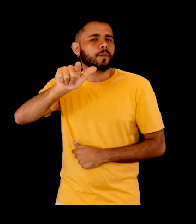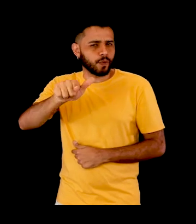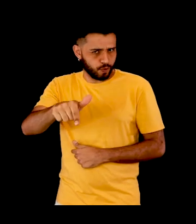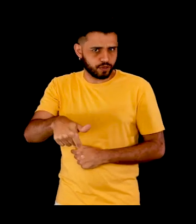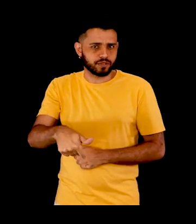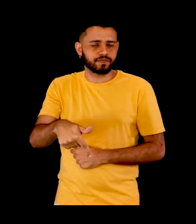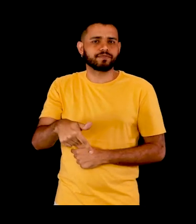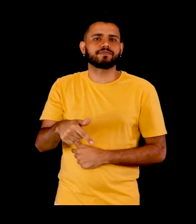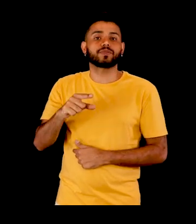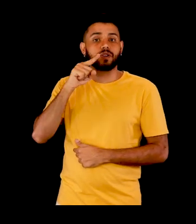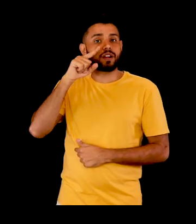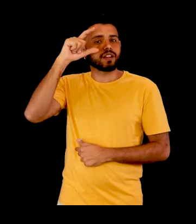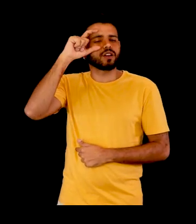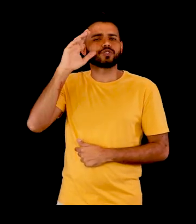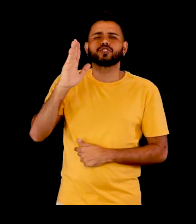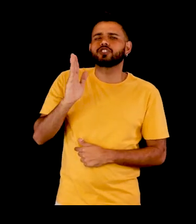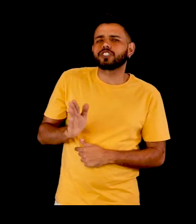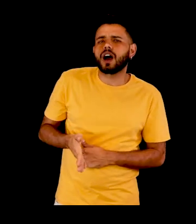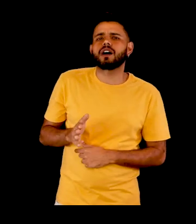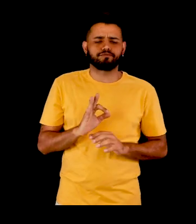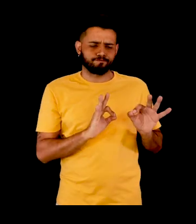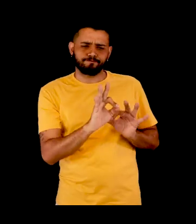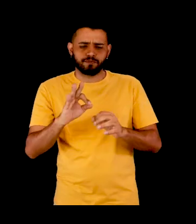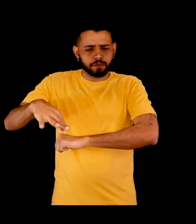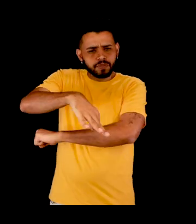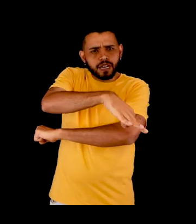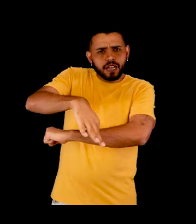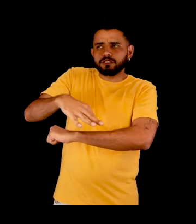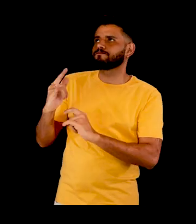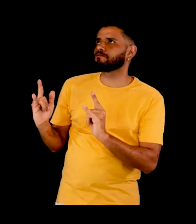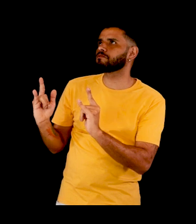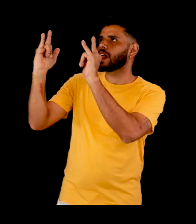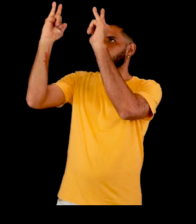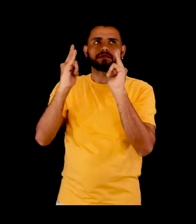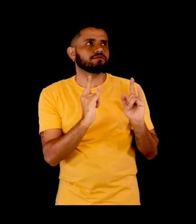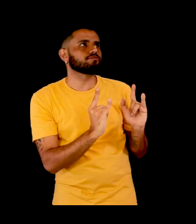quando ele já estava projetando os primeiros prédios.